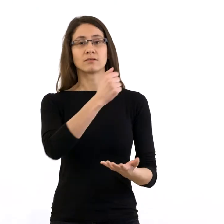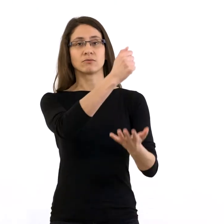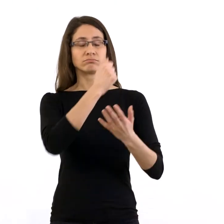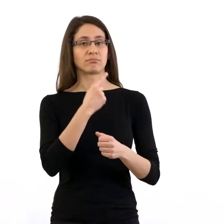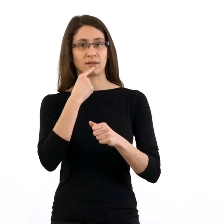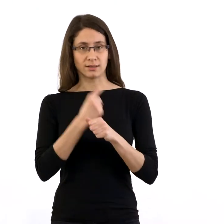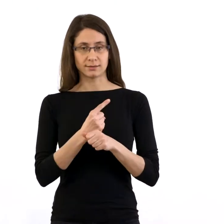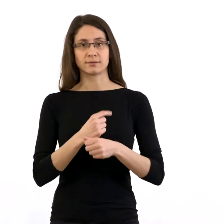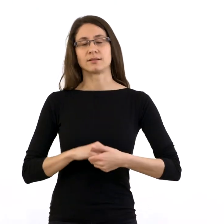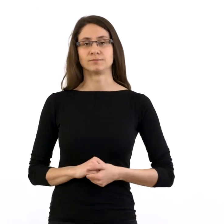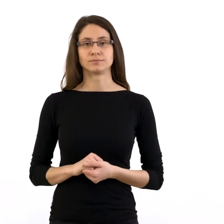4. Decyzja o dofinansowaniu